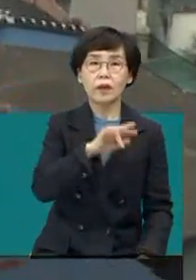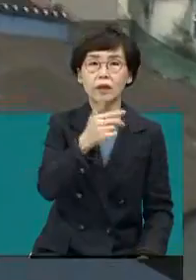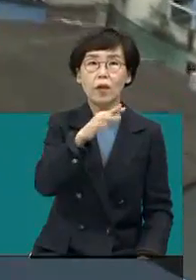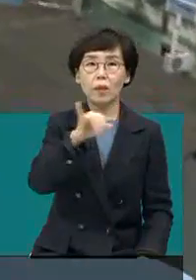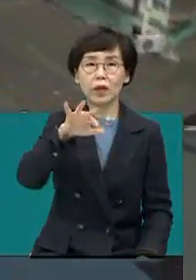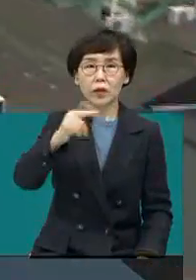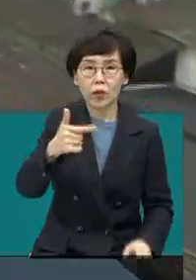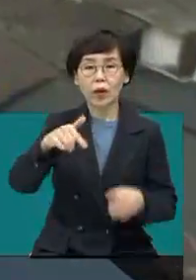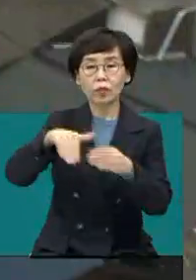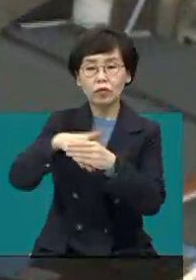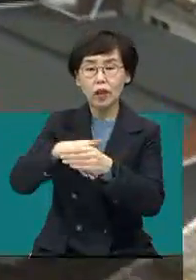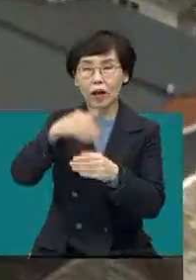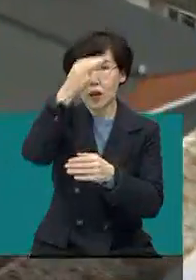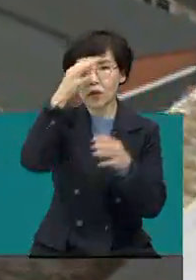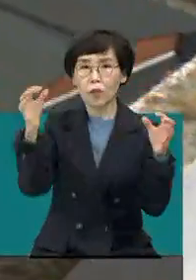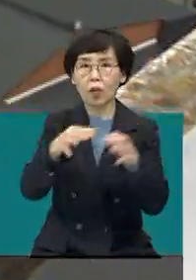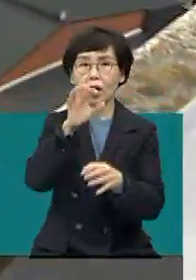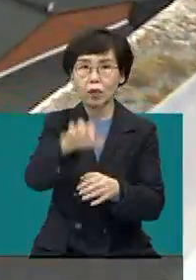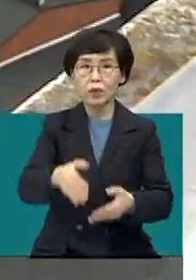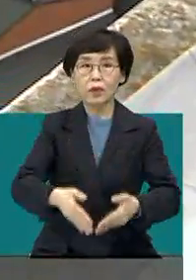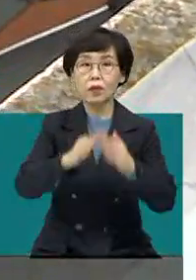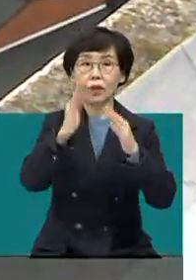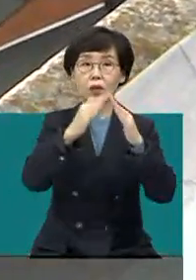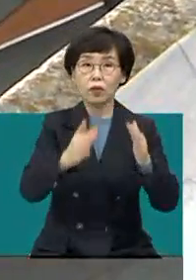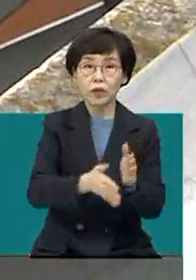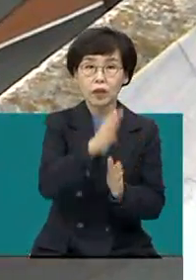들어섰습니다. 전주시가 선미촌을 예술촌으로